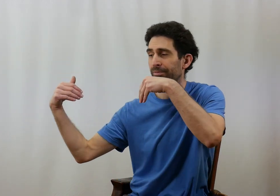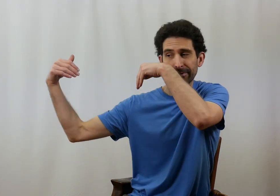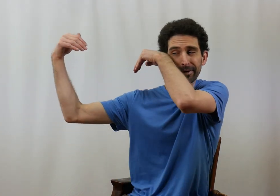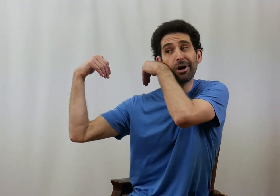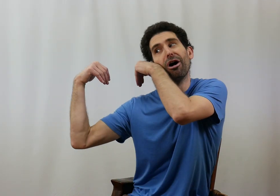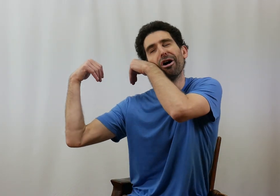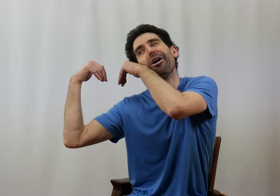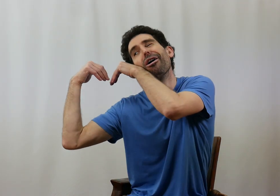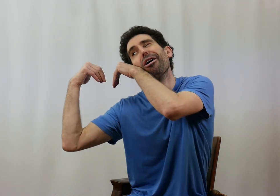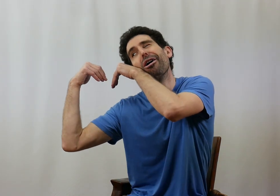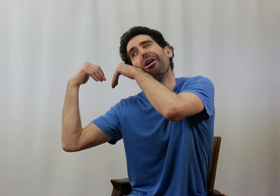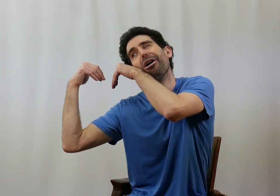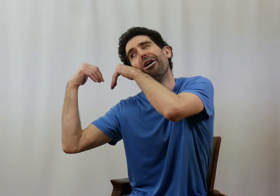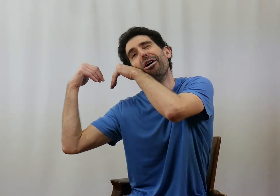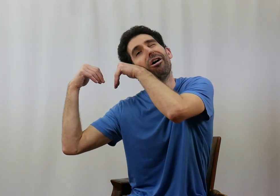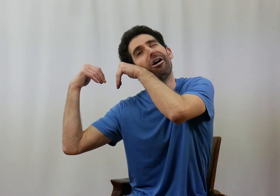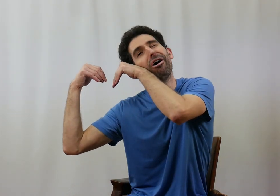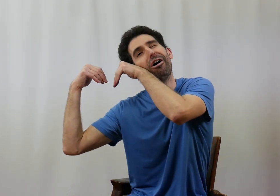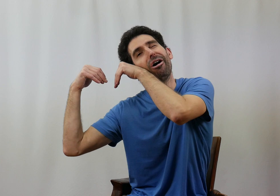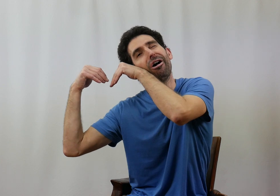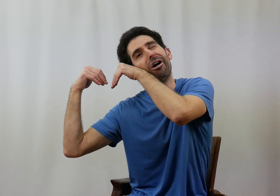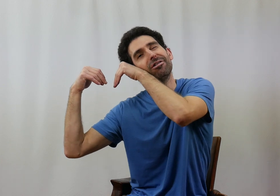*Deux cochons côte à côte*